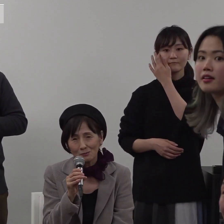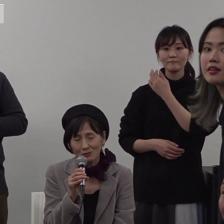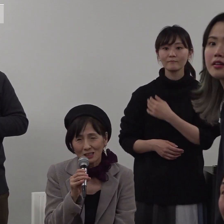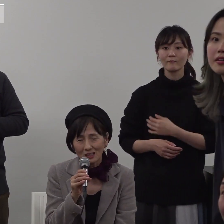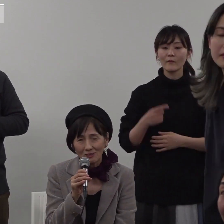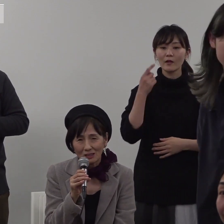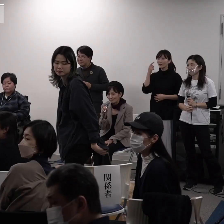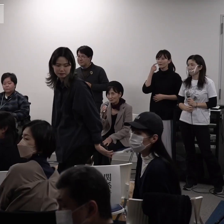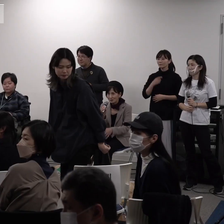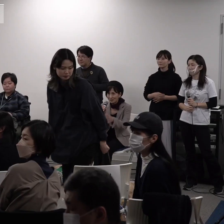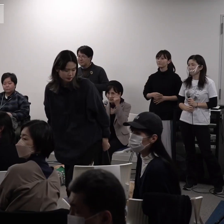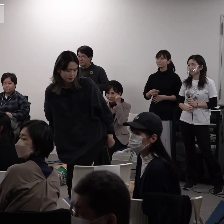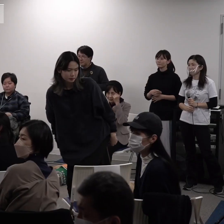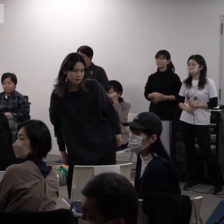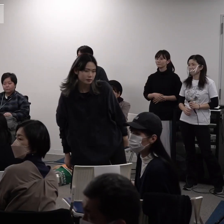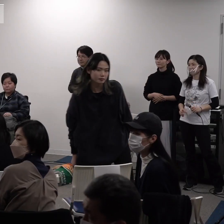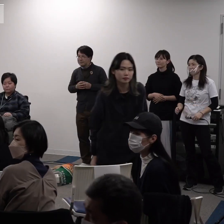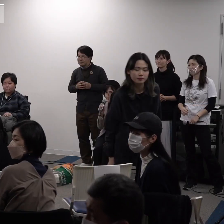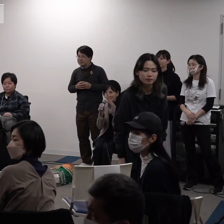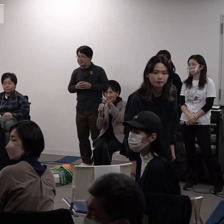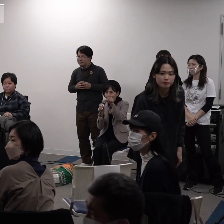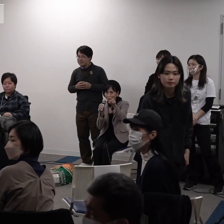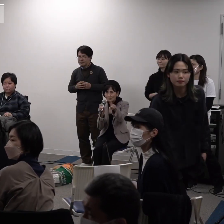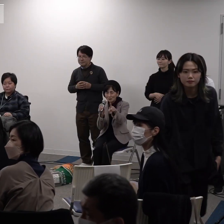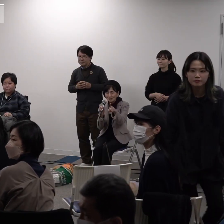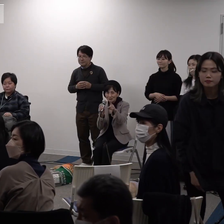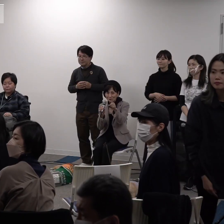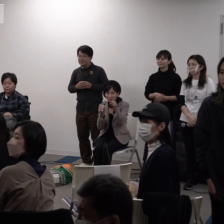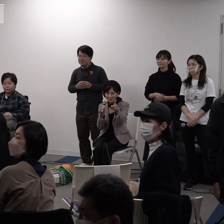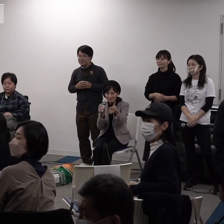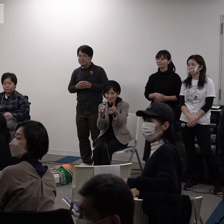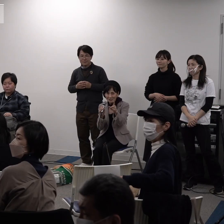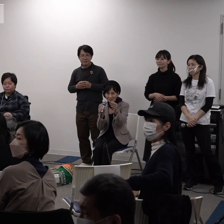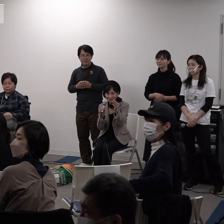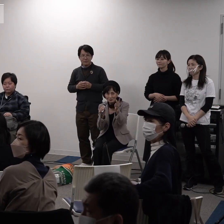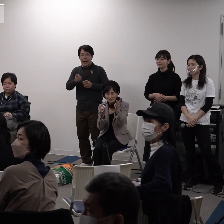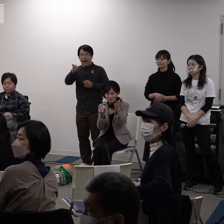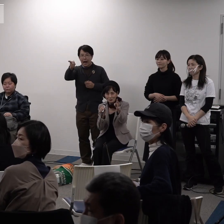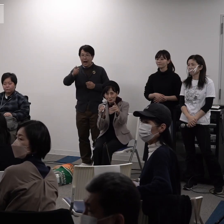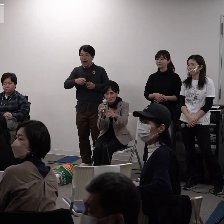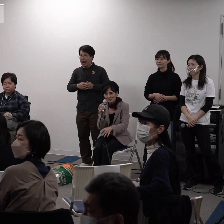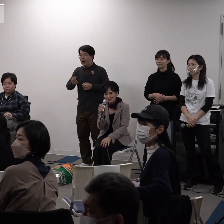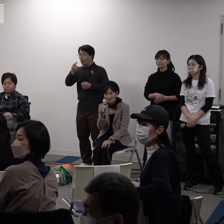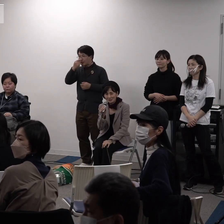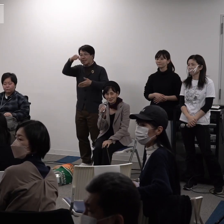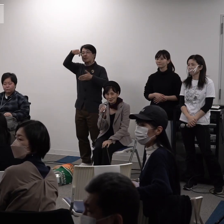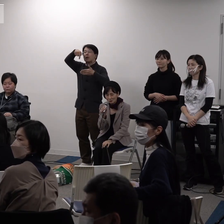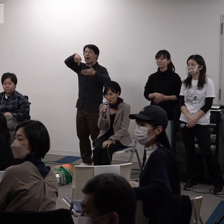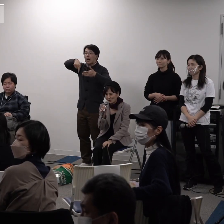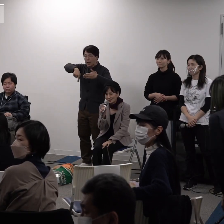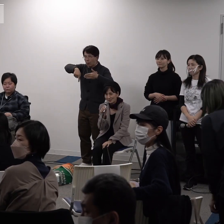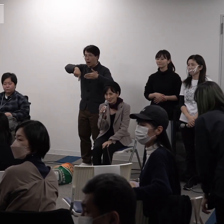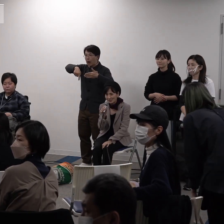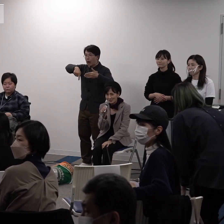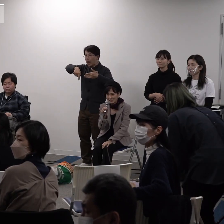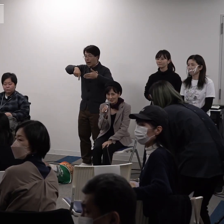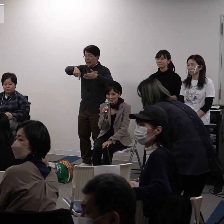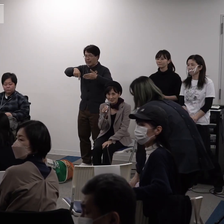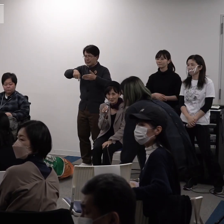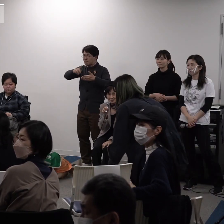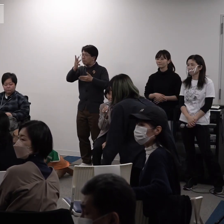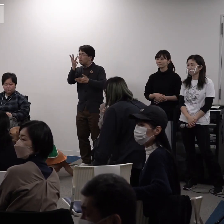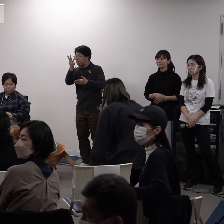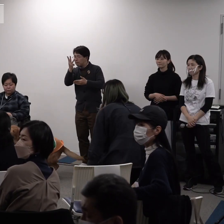私の目の中は見えないけれども光って これでは3層4層ぐらいしか表現できなかったんですけど